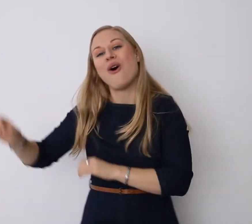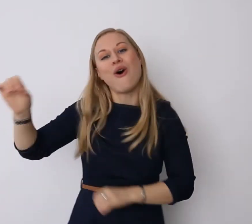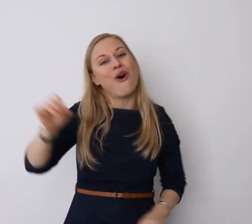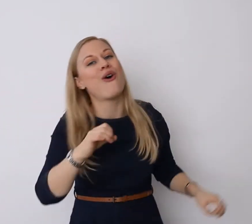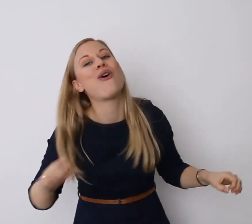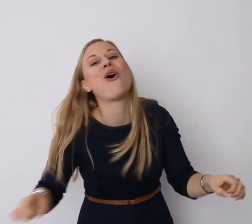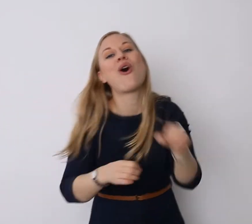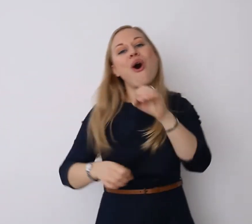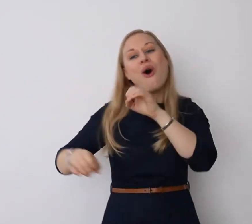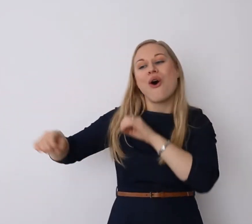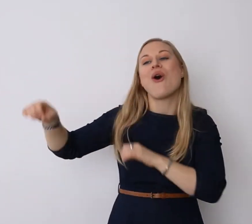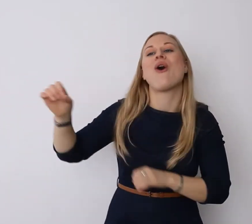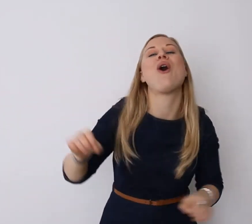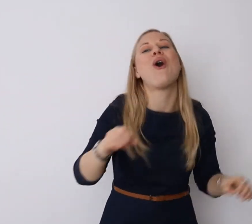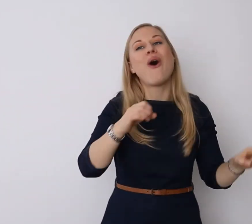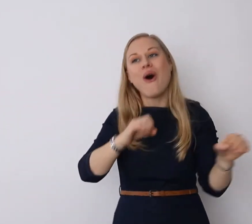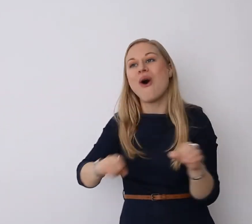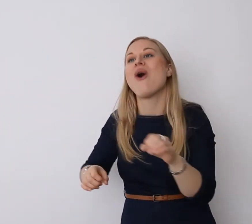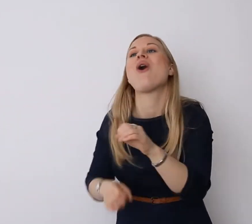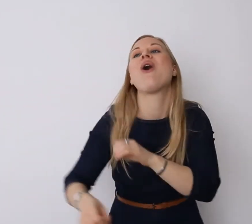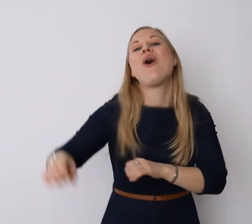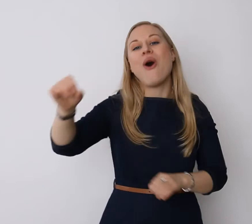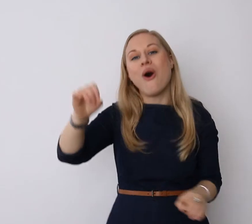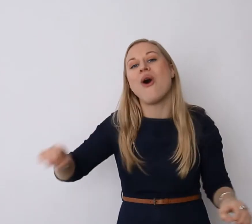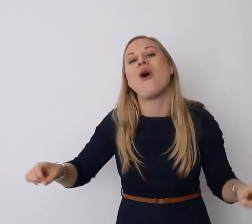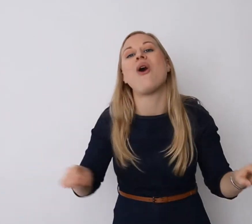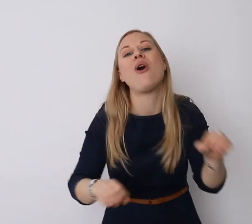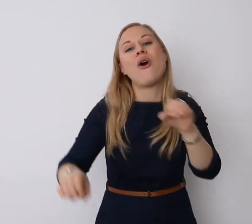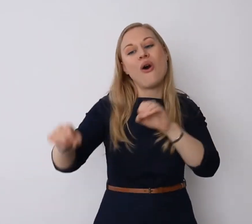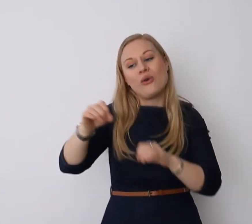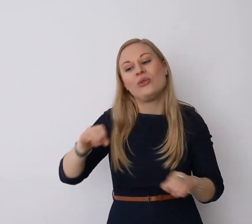Oooh oh oh ooooooh